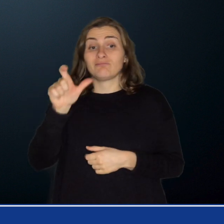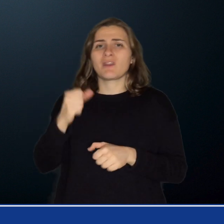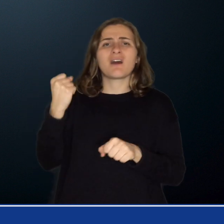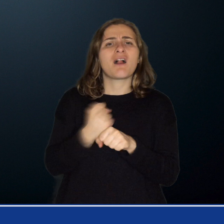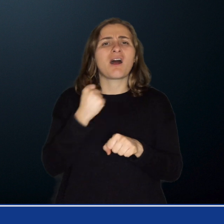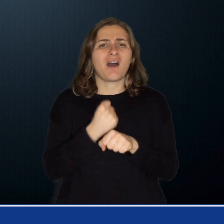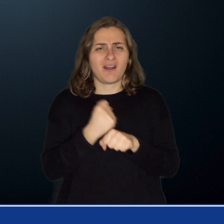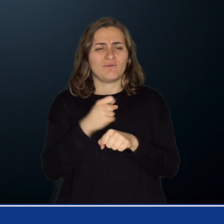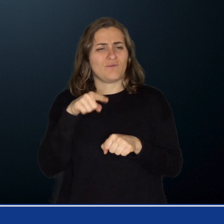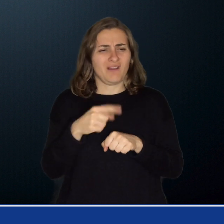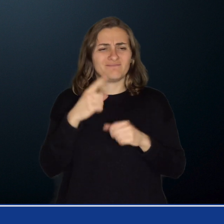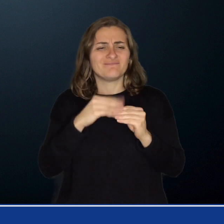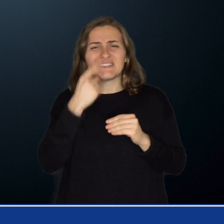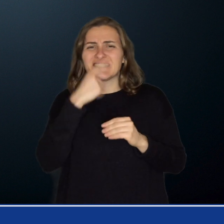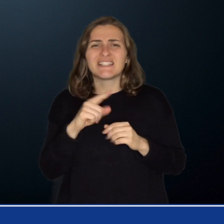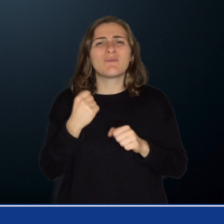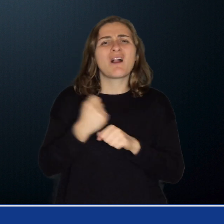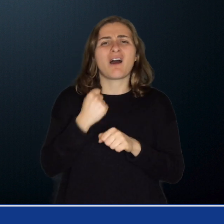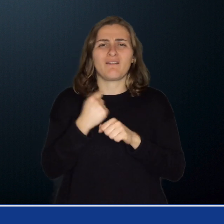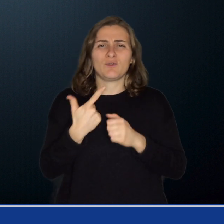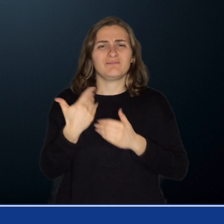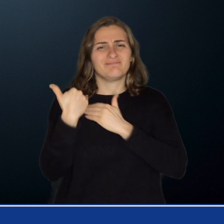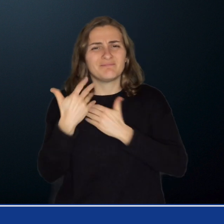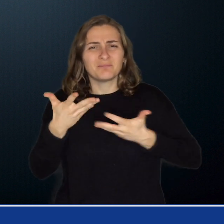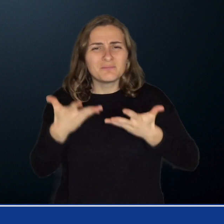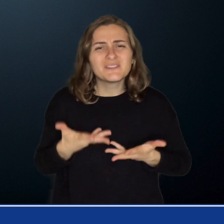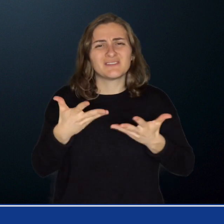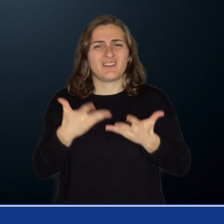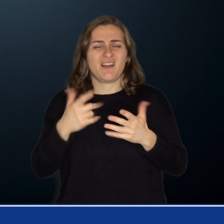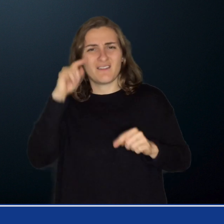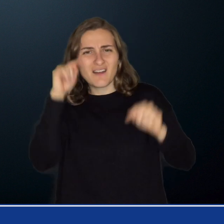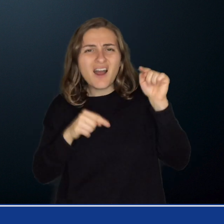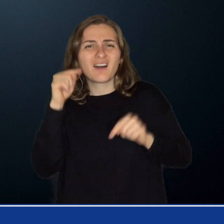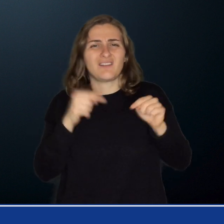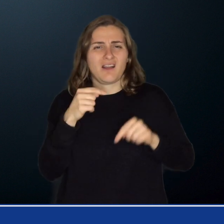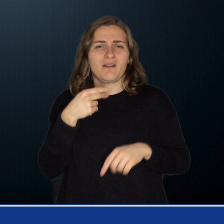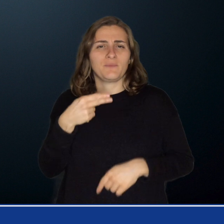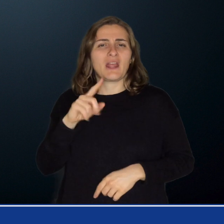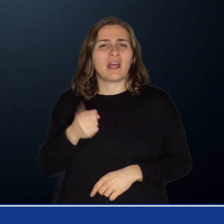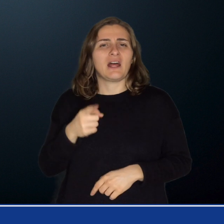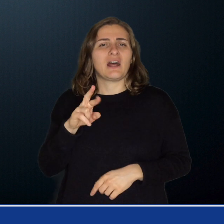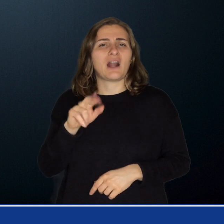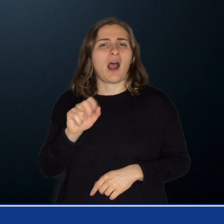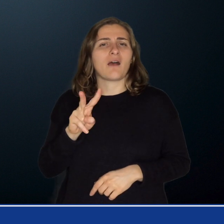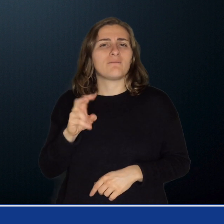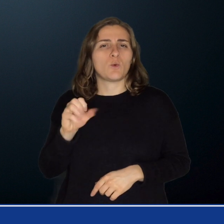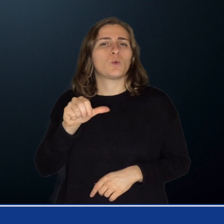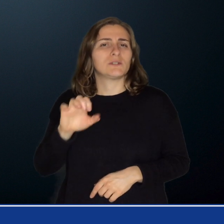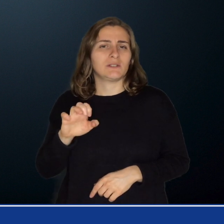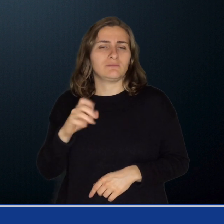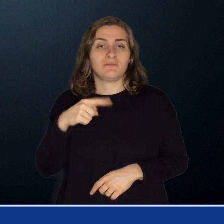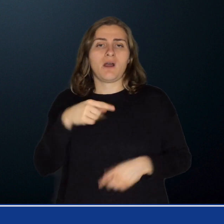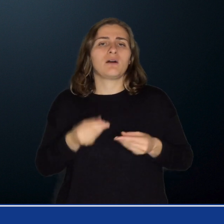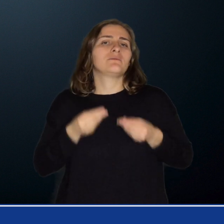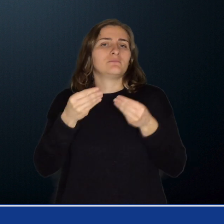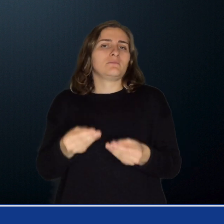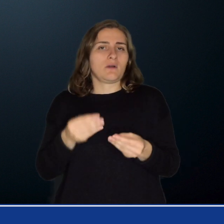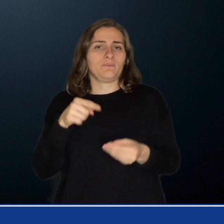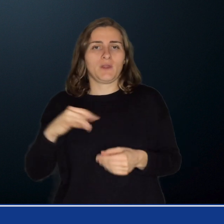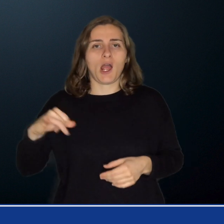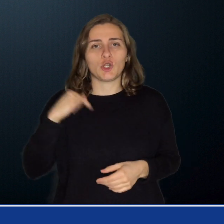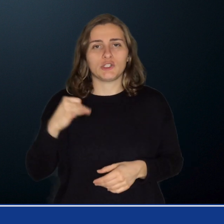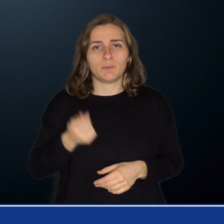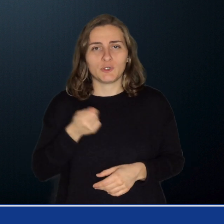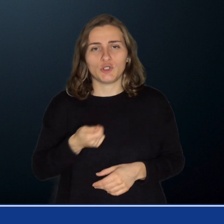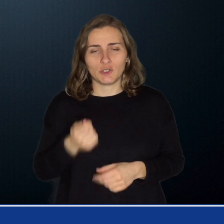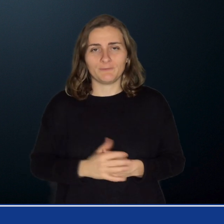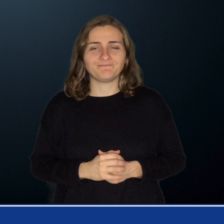lavoratori che svolgono mansioni gravose.